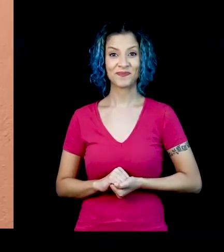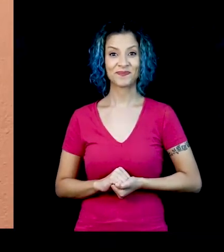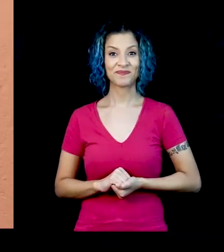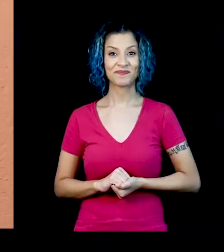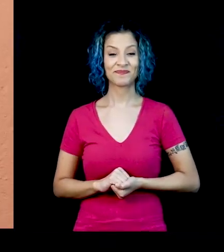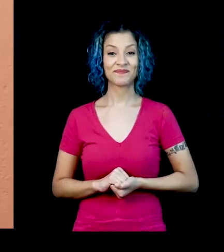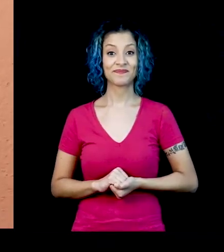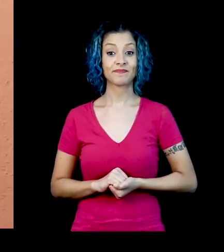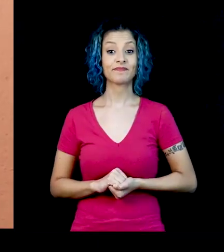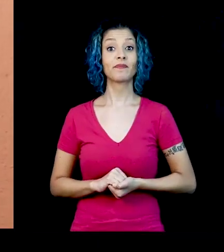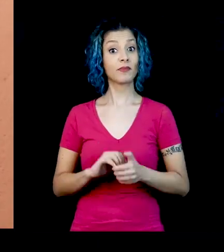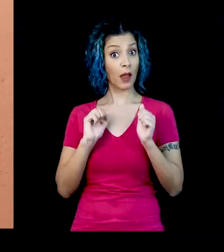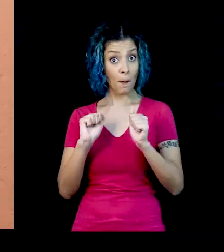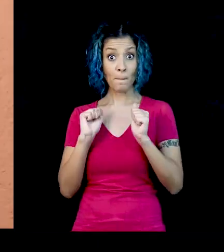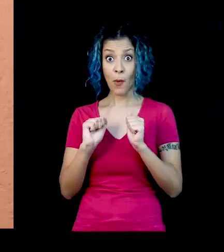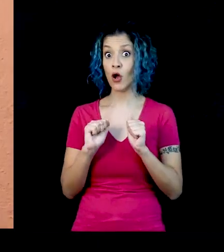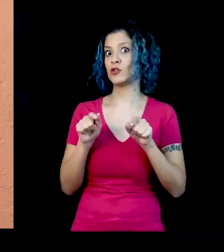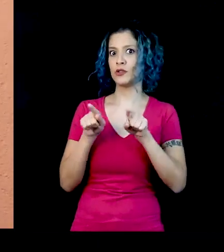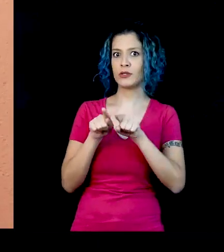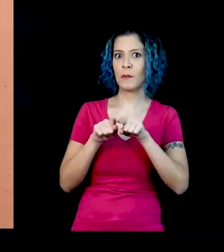Pode experimentar entrar e sair,